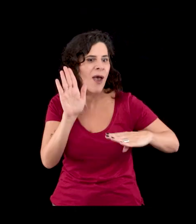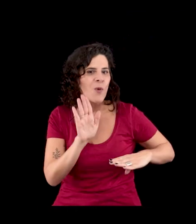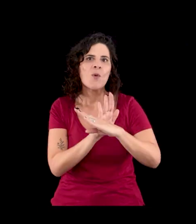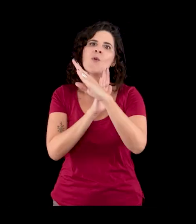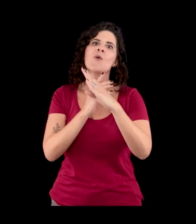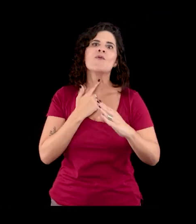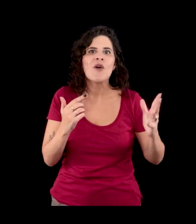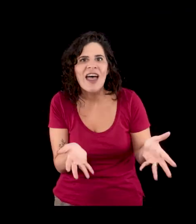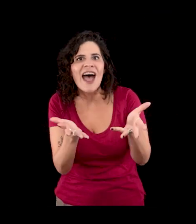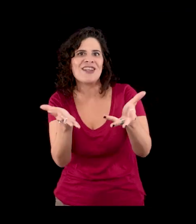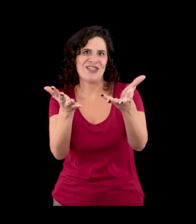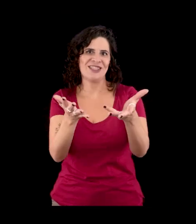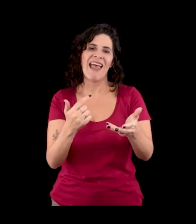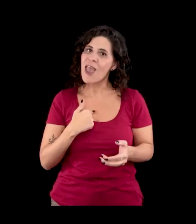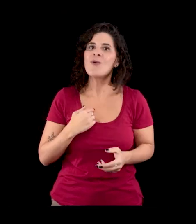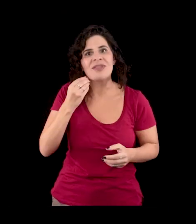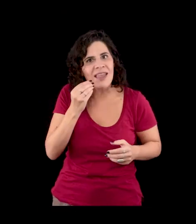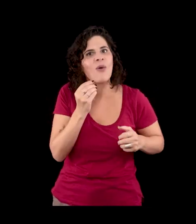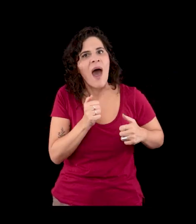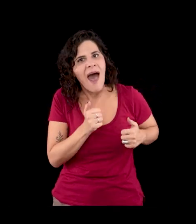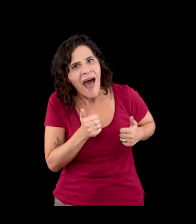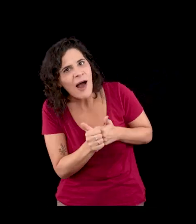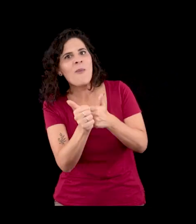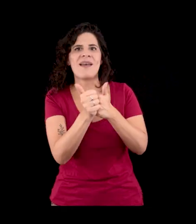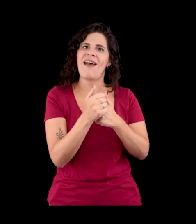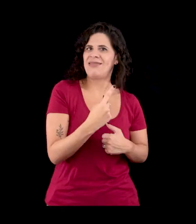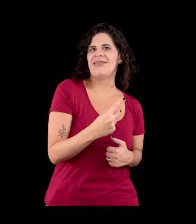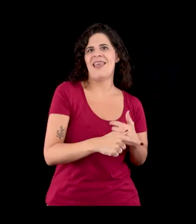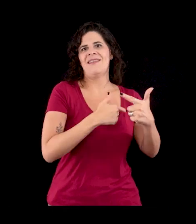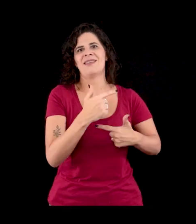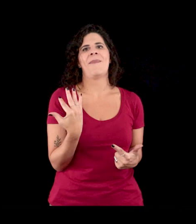e faço o possível para acompanhá-los.